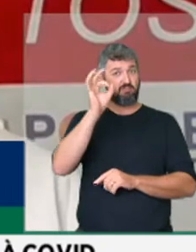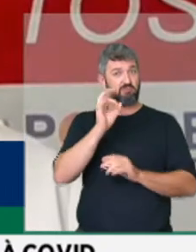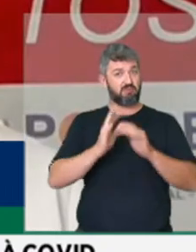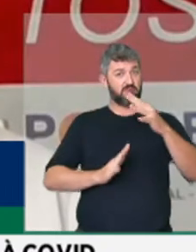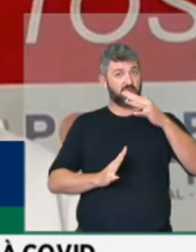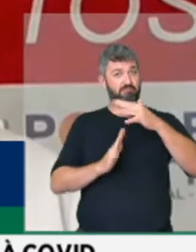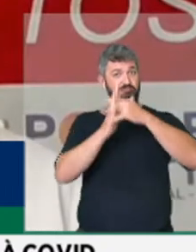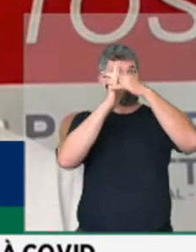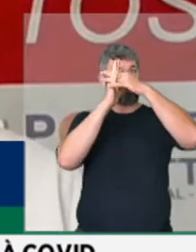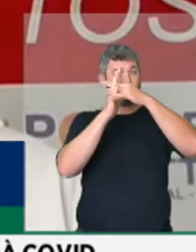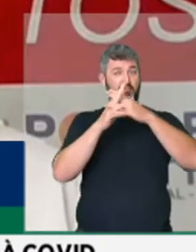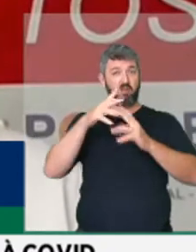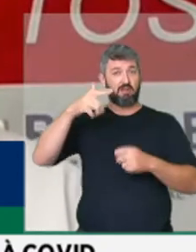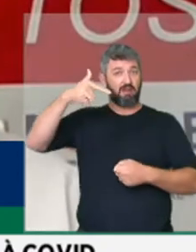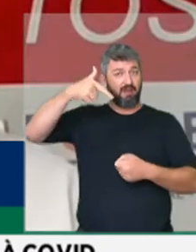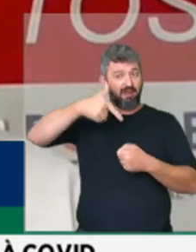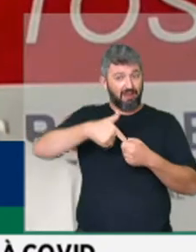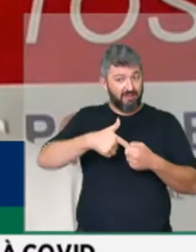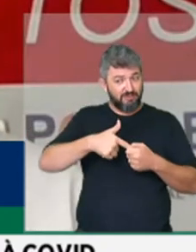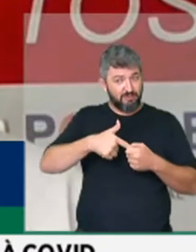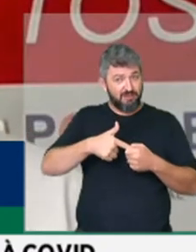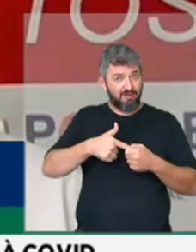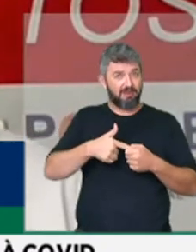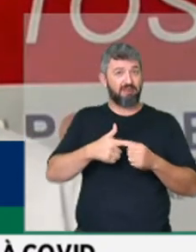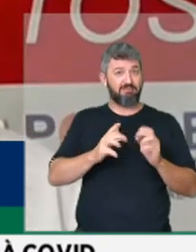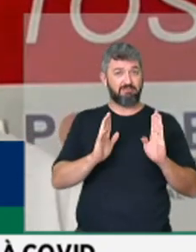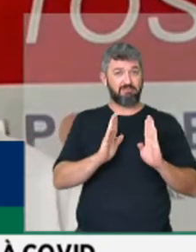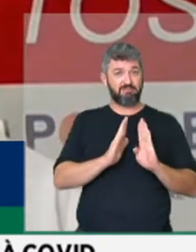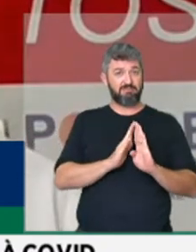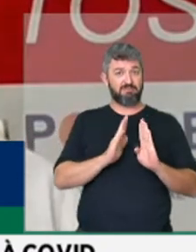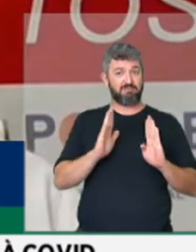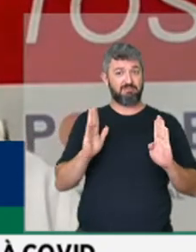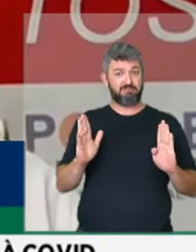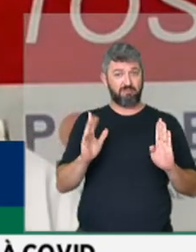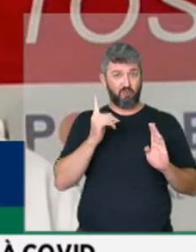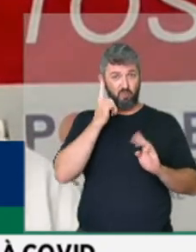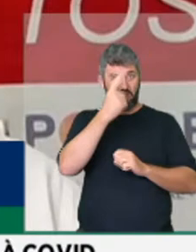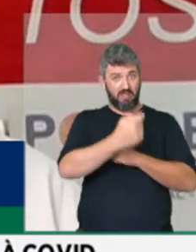MAIS DE 35%. O DÓ LAR... 6 REAIS. ACIMA DE 6 A GASOLINA TAMBÉM PASSOU DE 6 REAIS NA